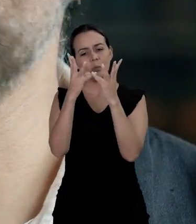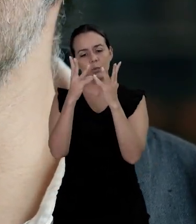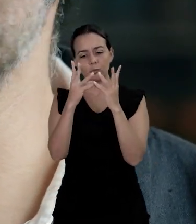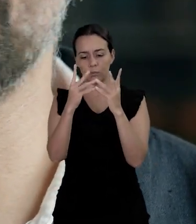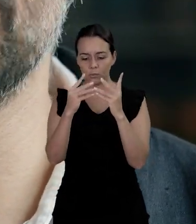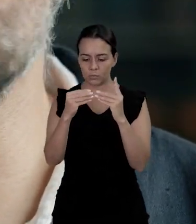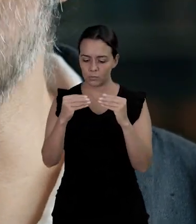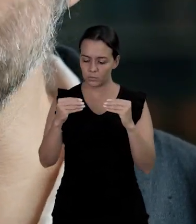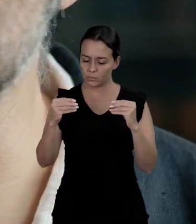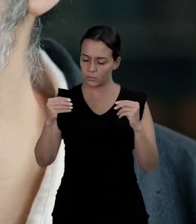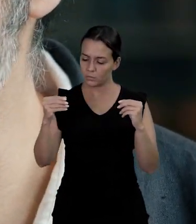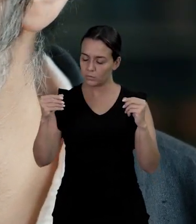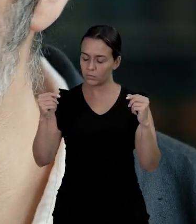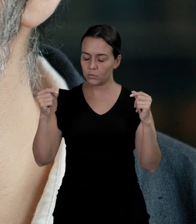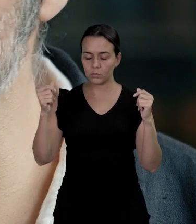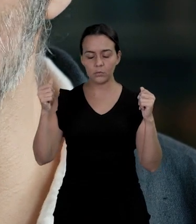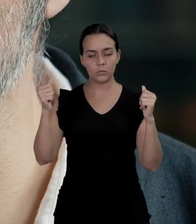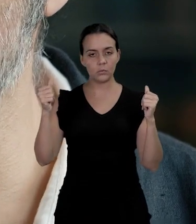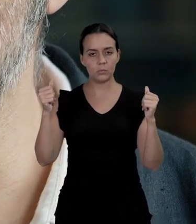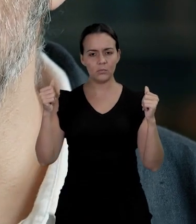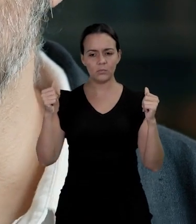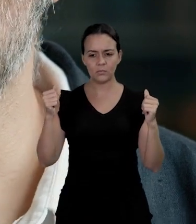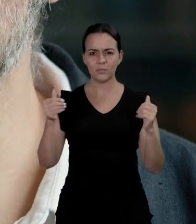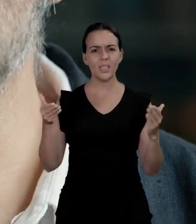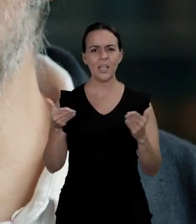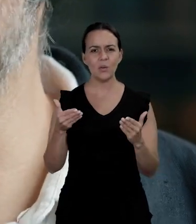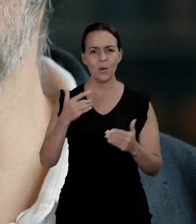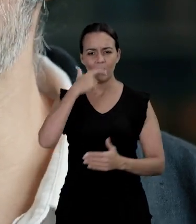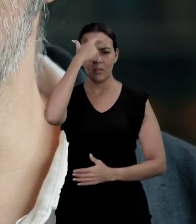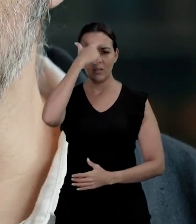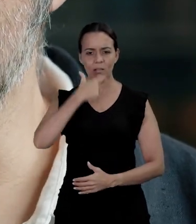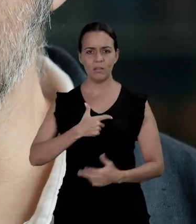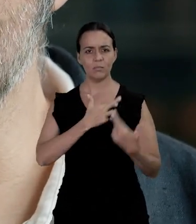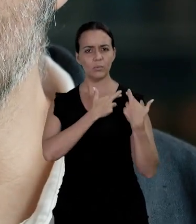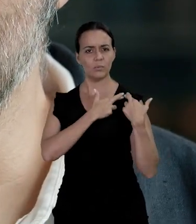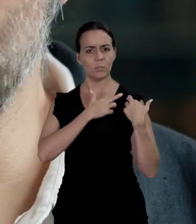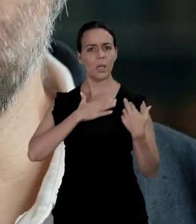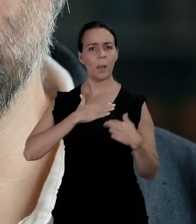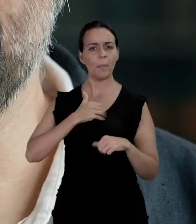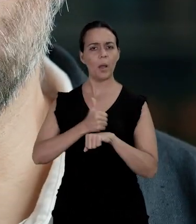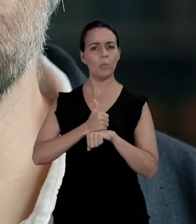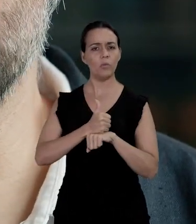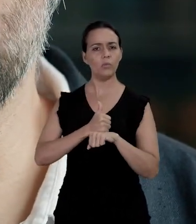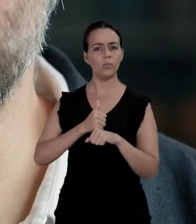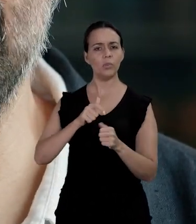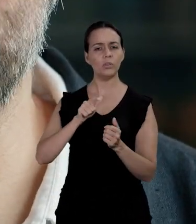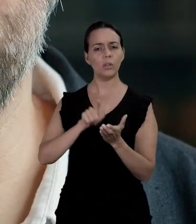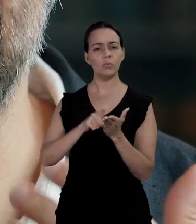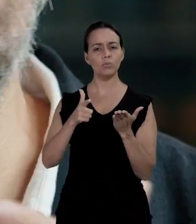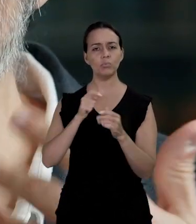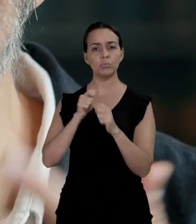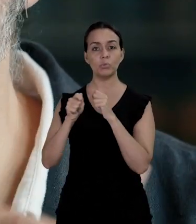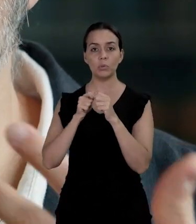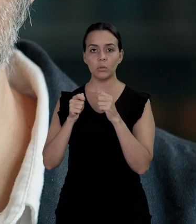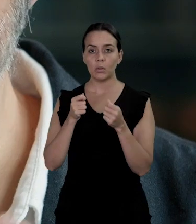E a gente está tentando reencontrar qual a nossa, qual o nosso papel nisso. E aí eu acho que a palavra falada,